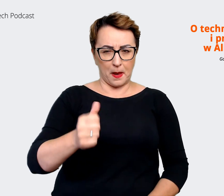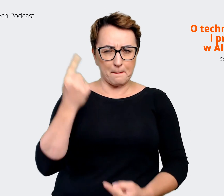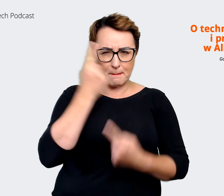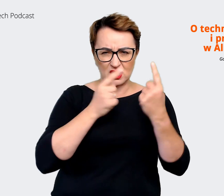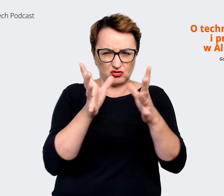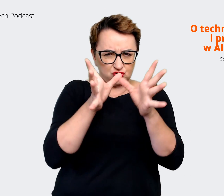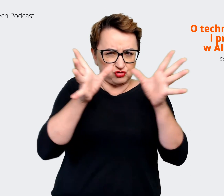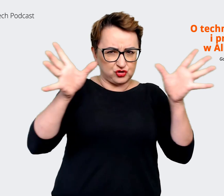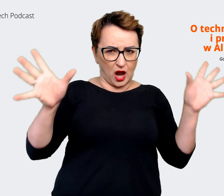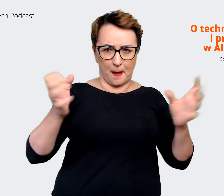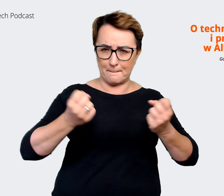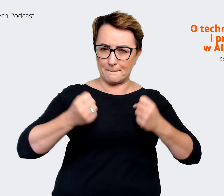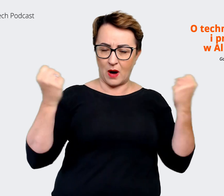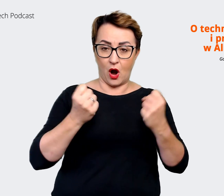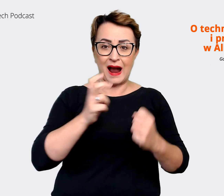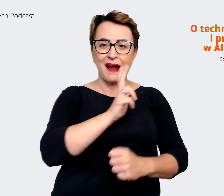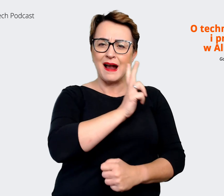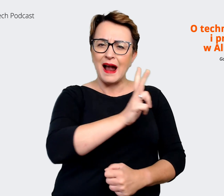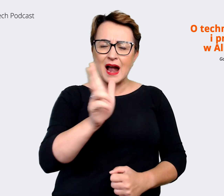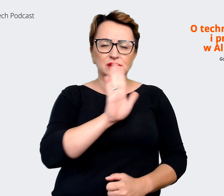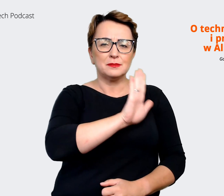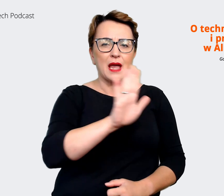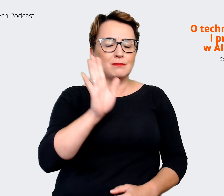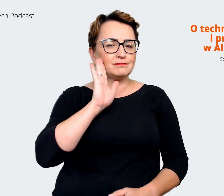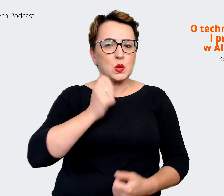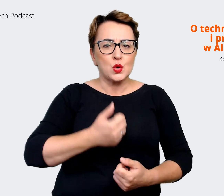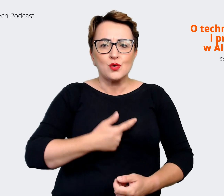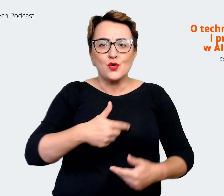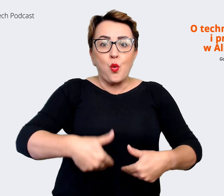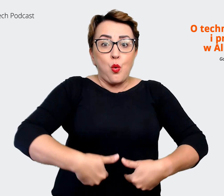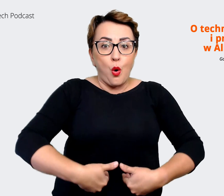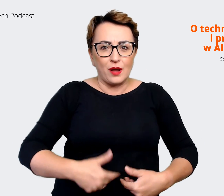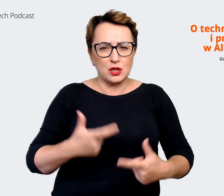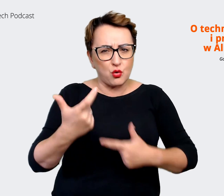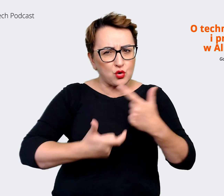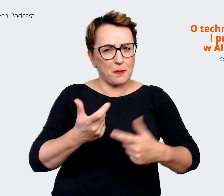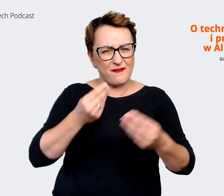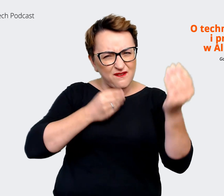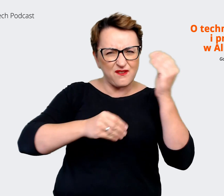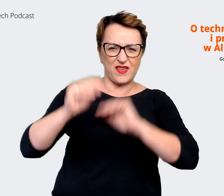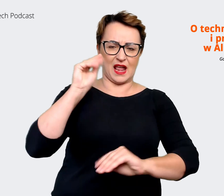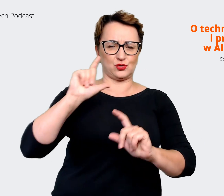naprawdę turbo szeroko. Gdzie wszyscy mieliśmy głód zrobienia czegoś wielkiego, zrobienia